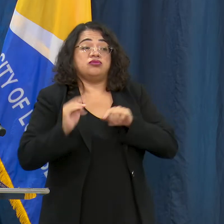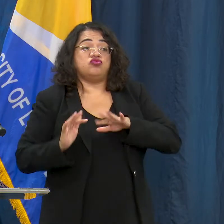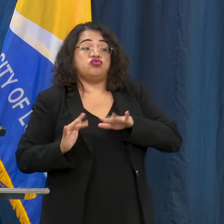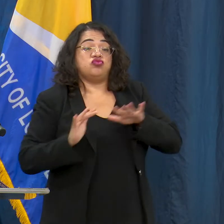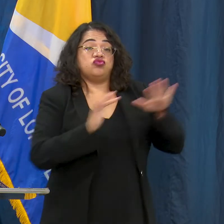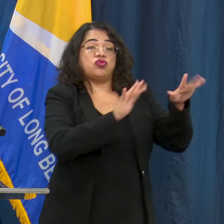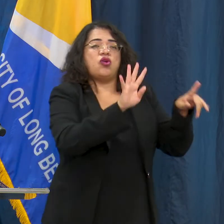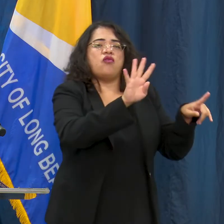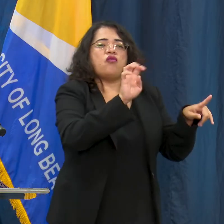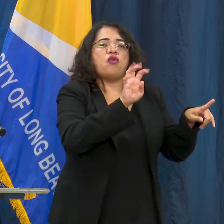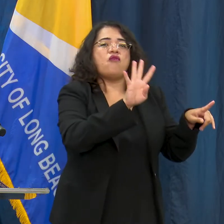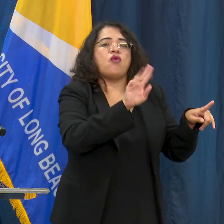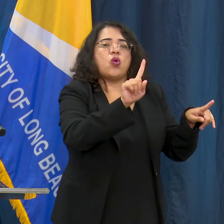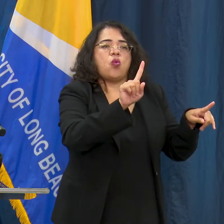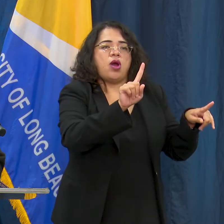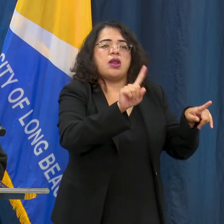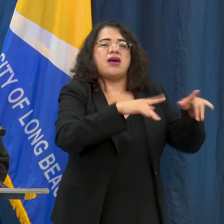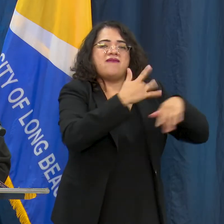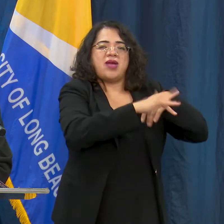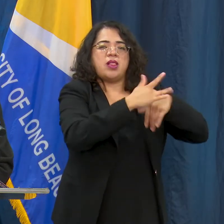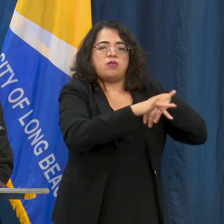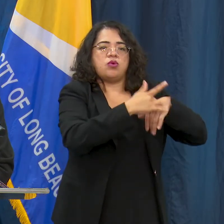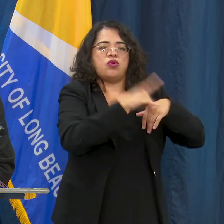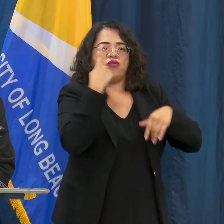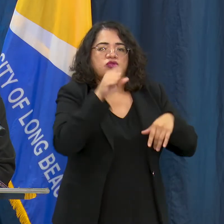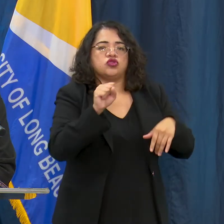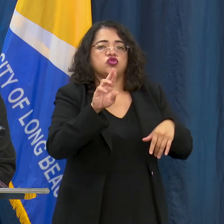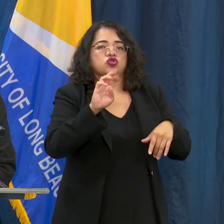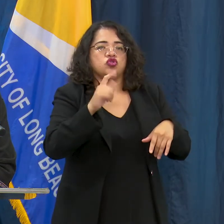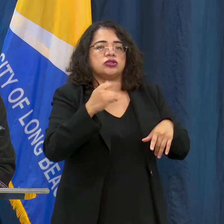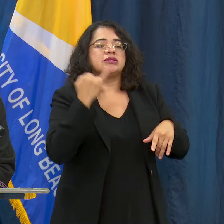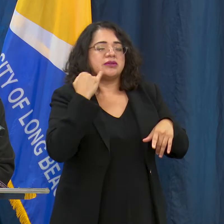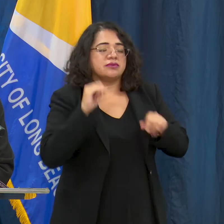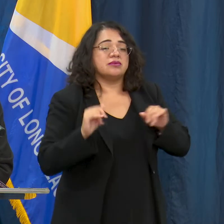cientos Carentan comas nuestro you soy la cantidad de mint ela doors continuous